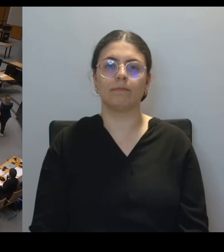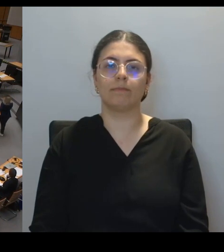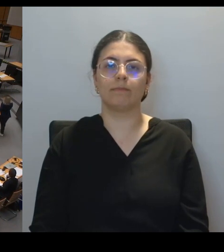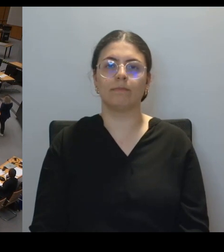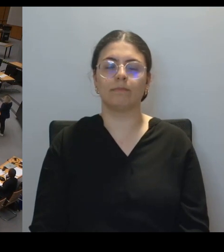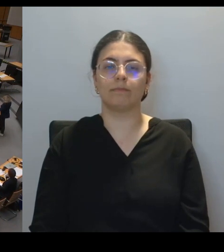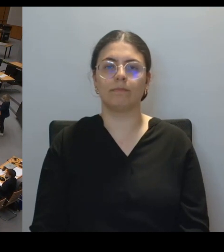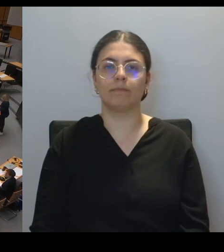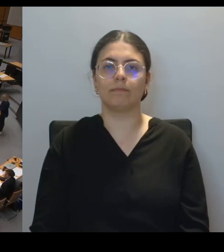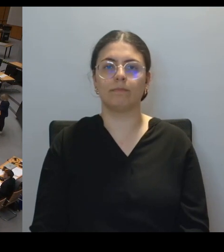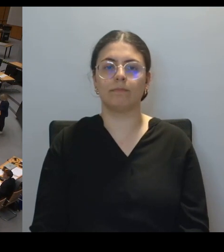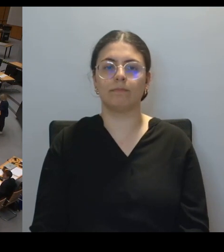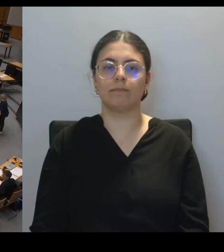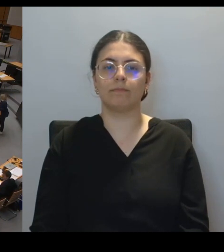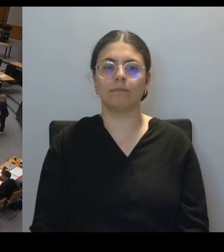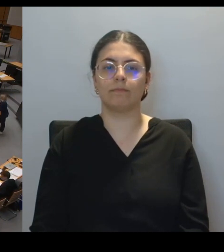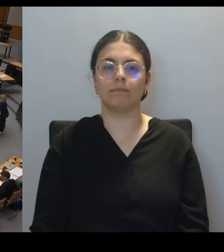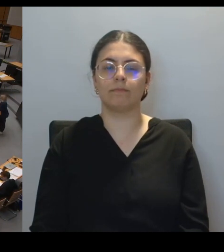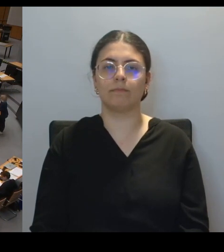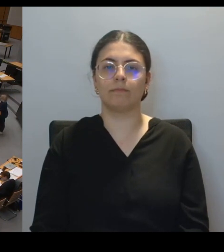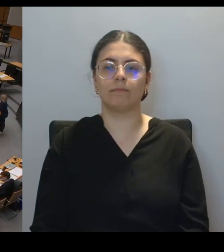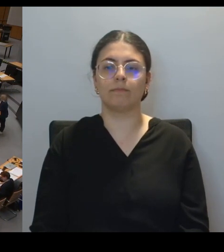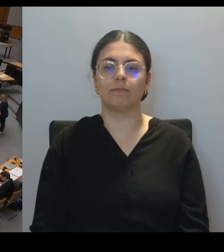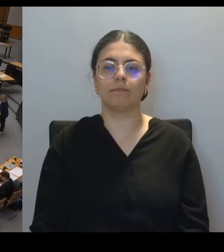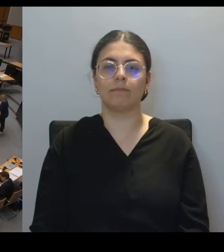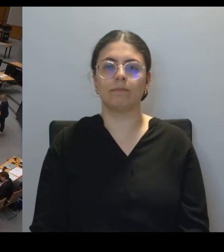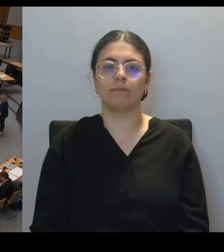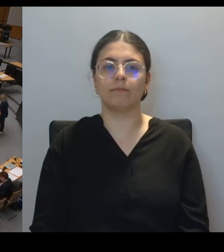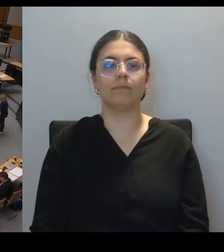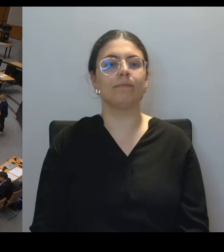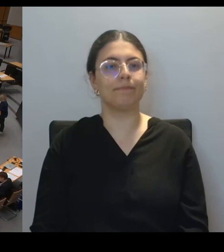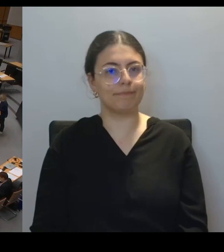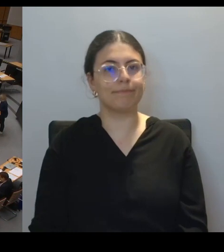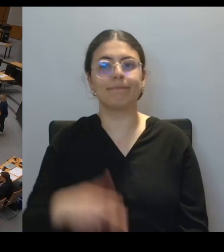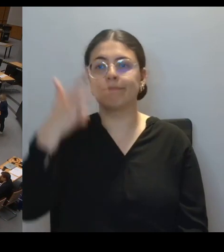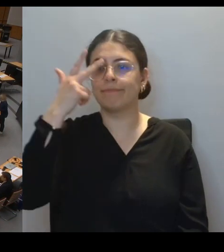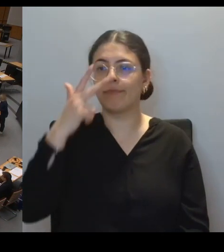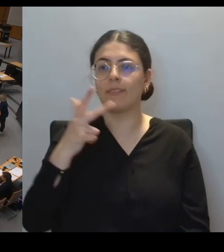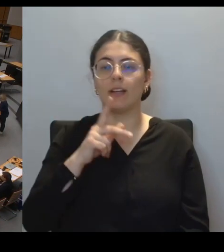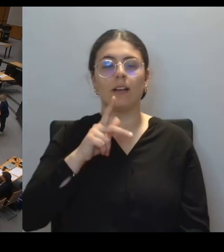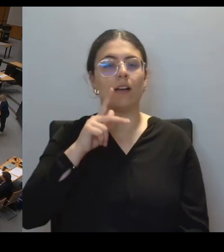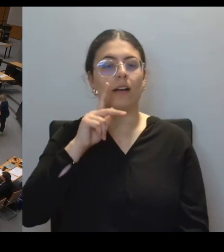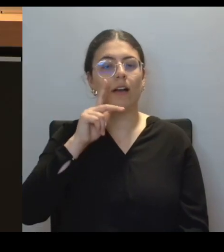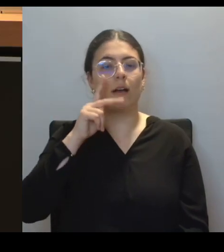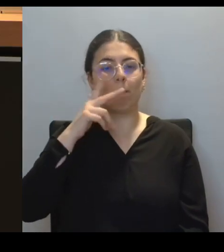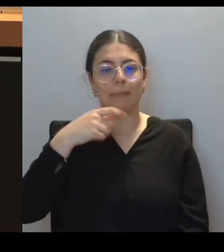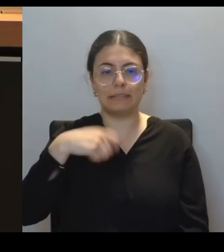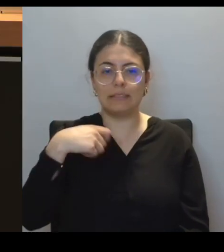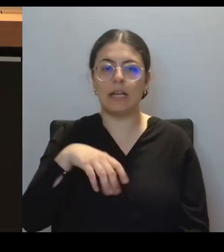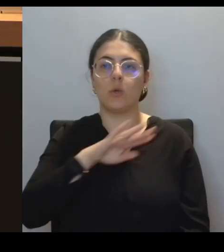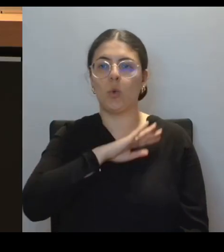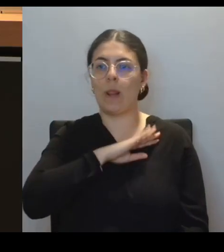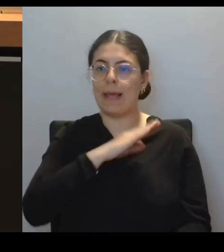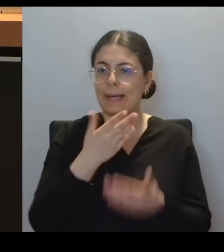Sehr geehrter Herr Präsident! Liebe Kolleginnen und Kollegen! Ja, ja, natürlich braucht es Substanz. Aber Berlin ist eigentlich schon mal eins.